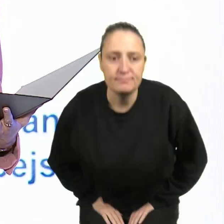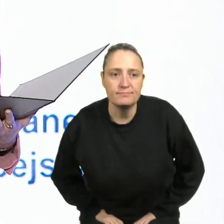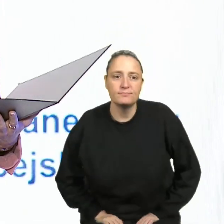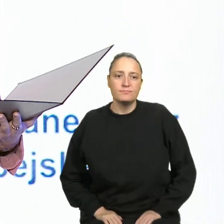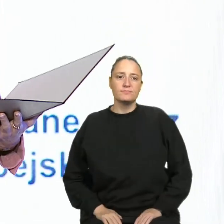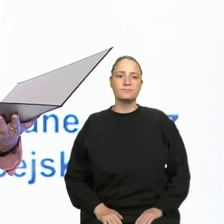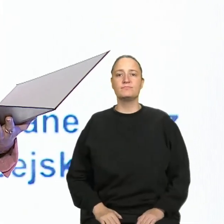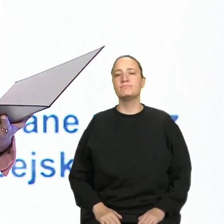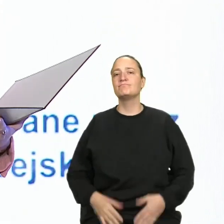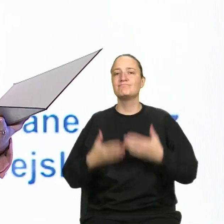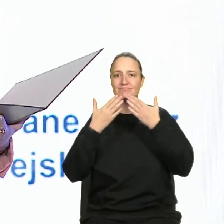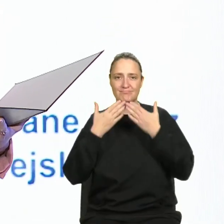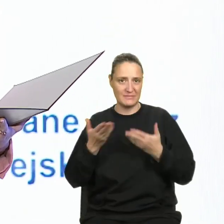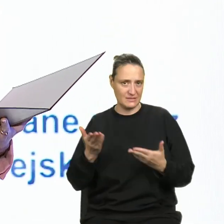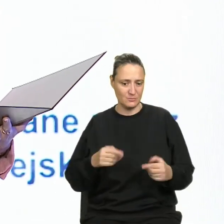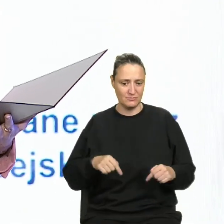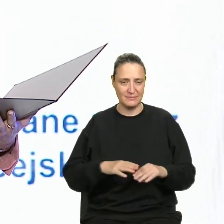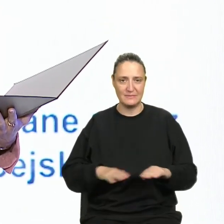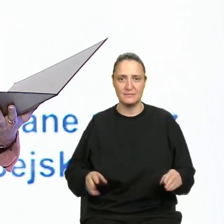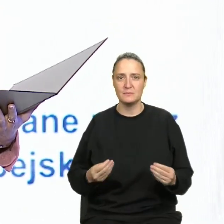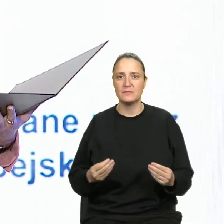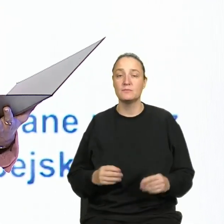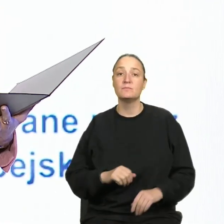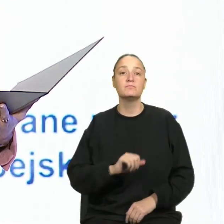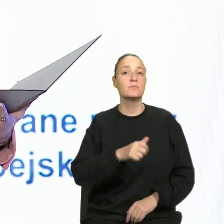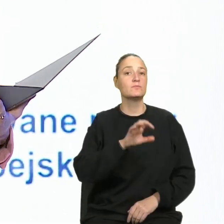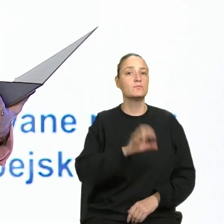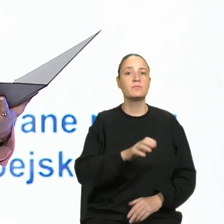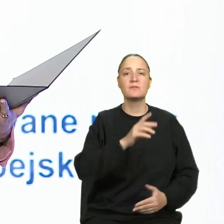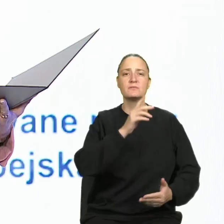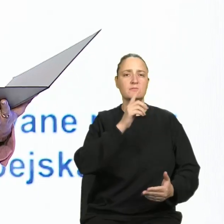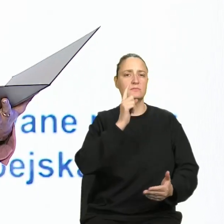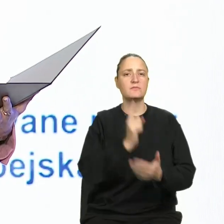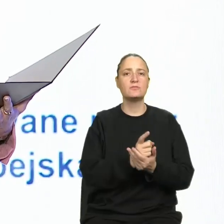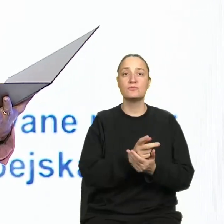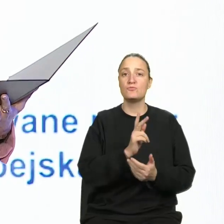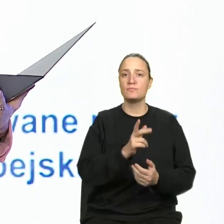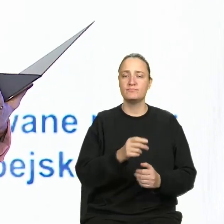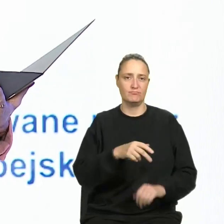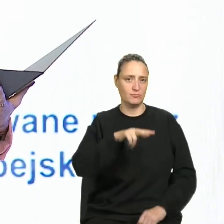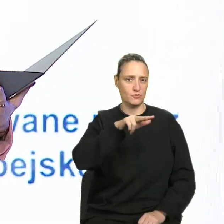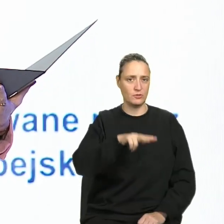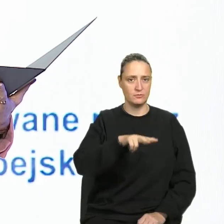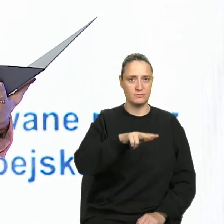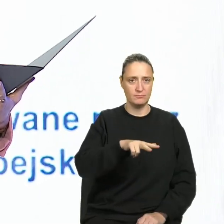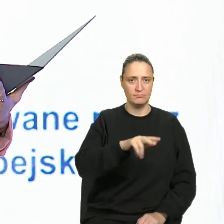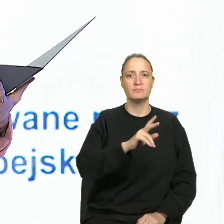i towarzyszącym temu problemom. W tym doradztwo zawodowe. Tutaj podczas wręczania nagród,